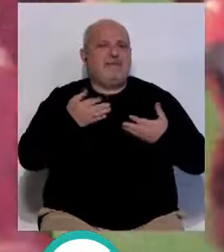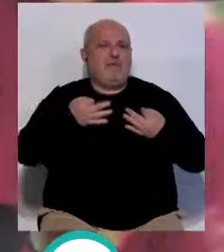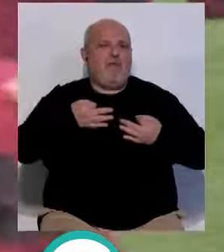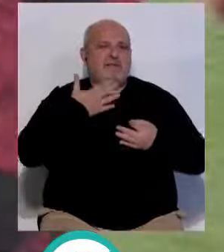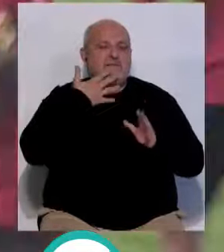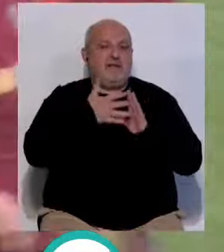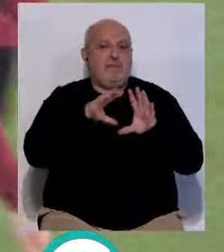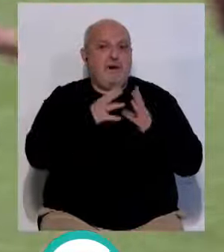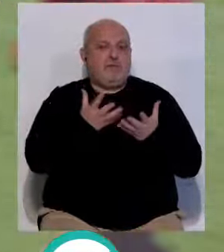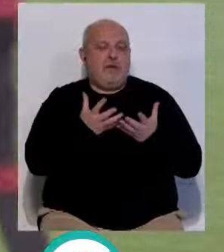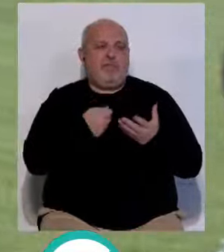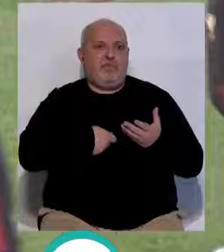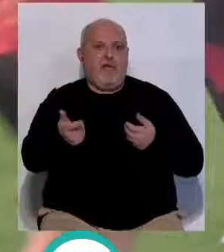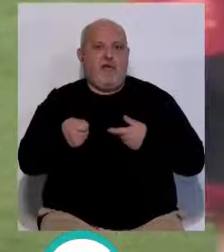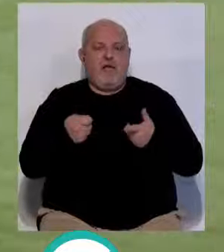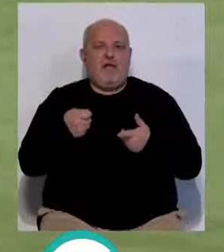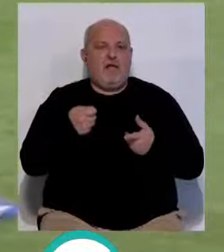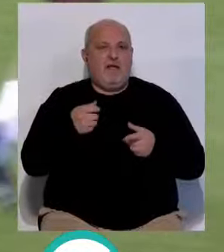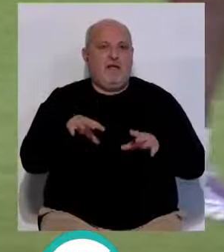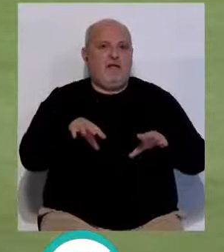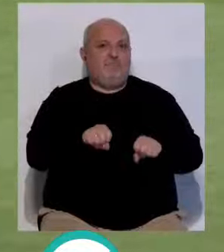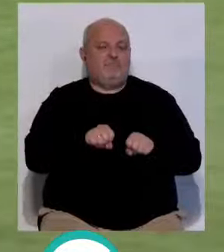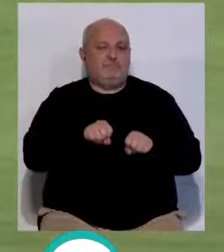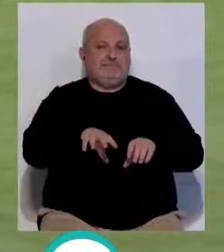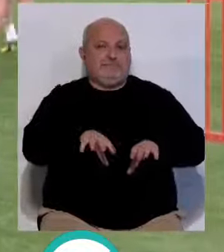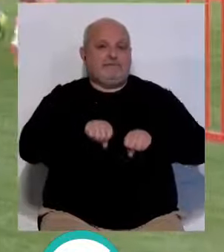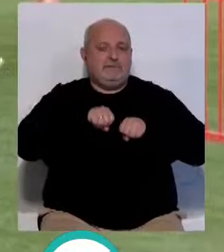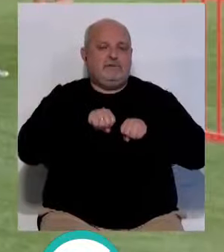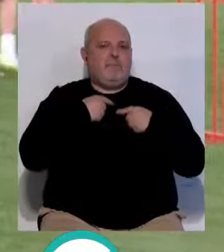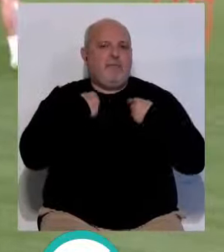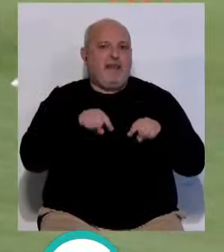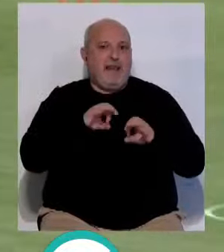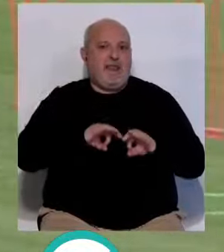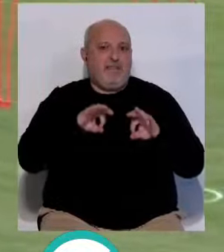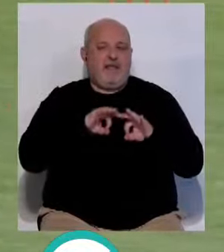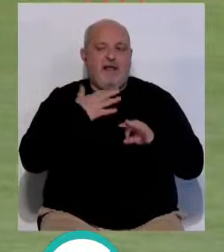pelota y te permites asegurarte la posesión y no perderla como le pasó Las Palmas como pasó gr su